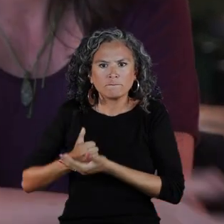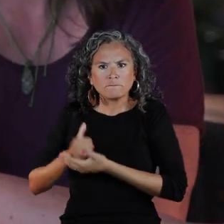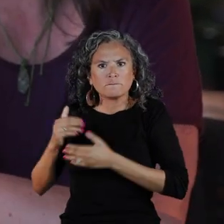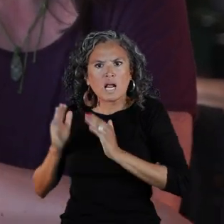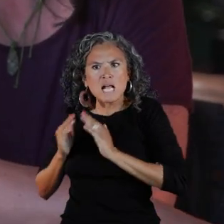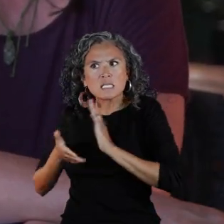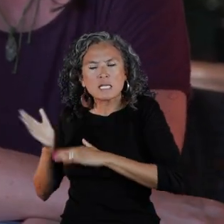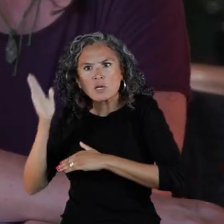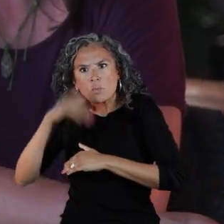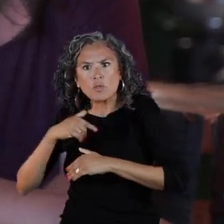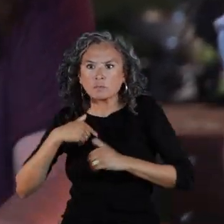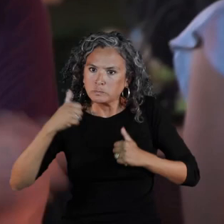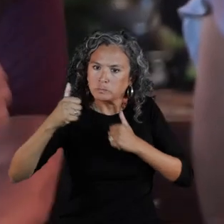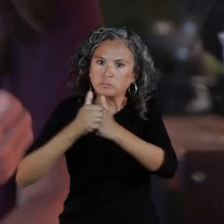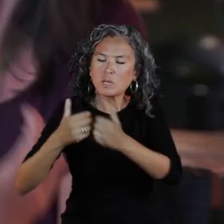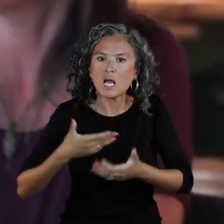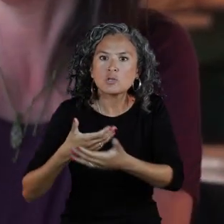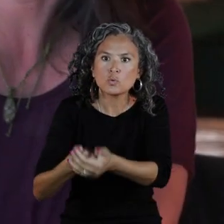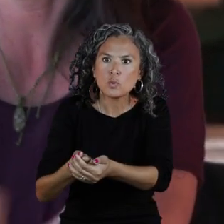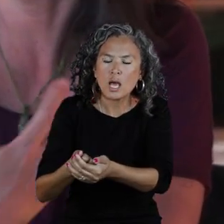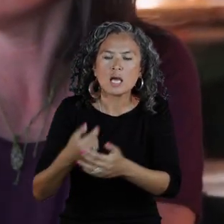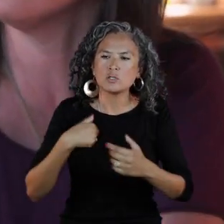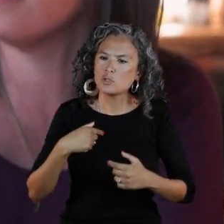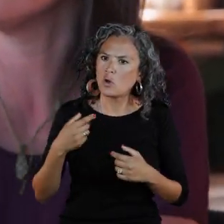casa, y fui dura y rígida.